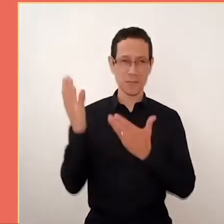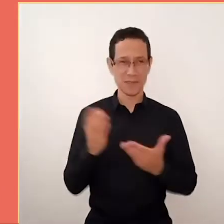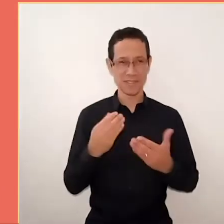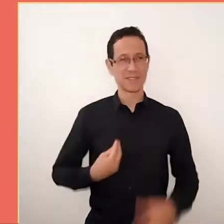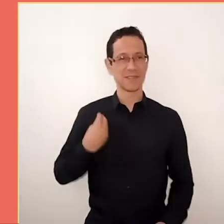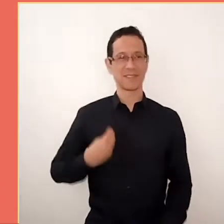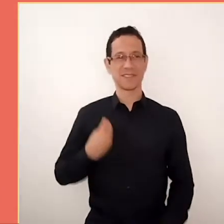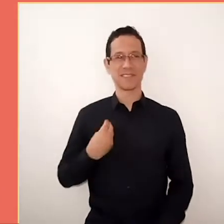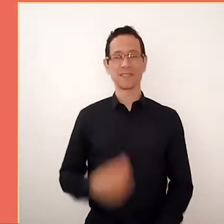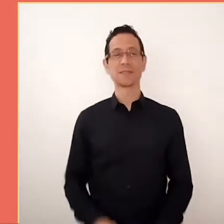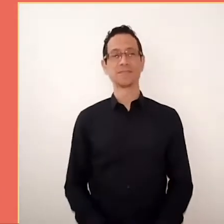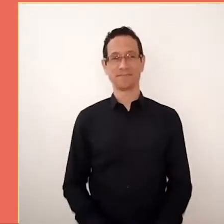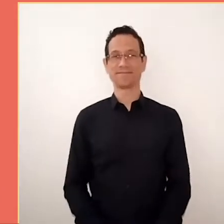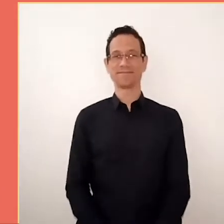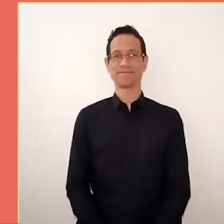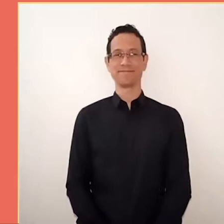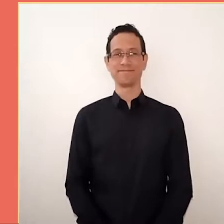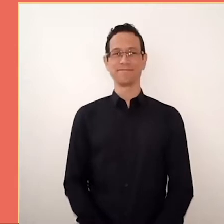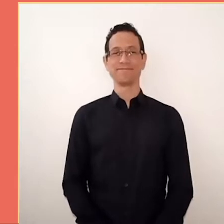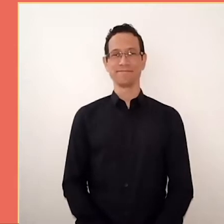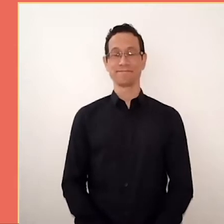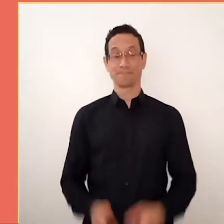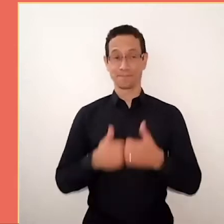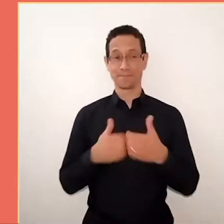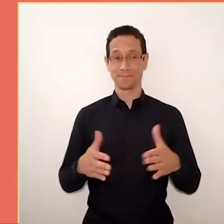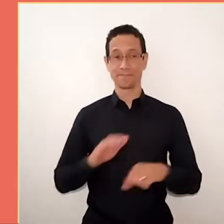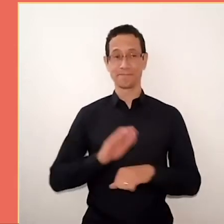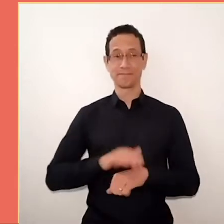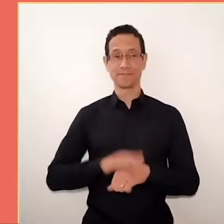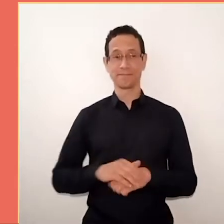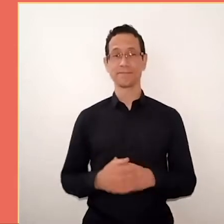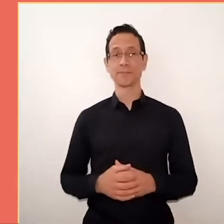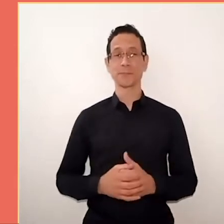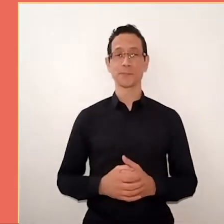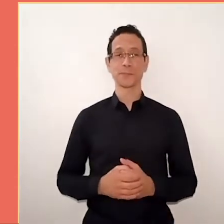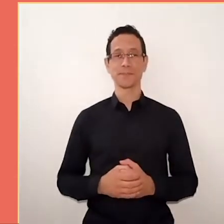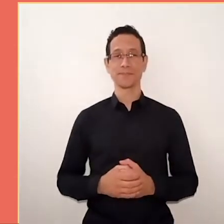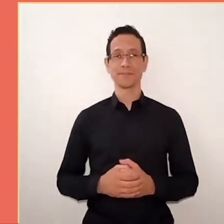Para abrir a nossa mesa, eu gostaria de criar um clima.